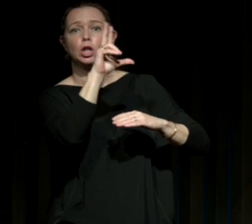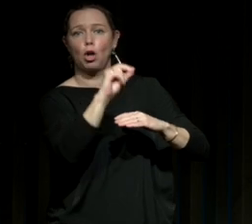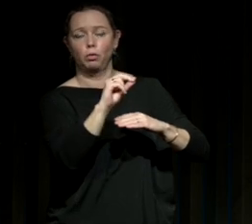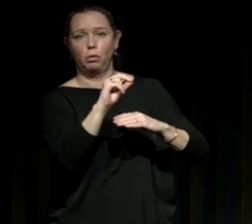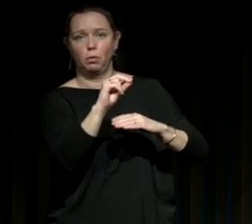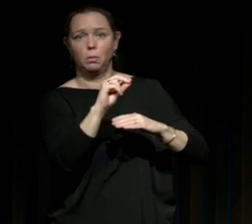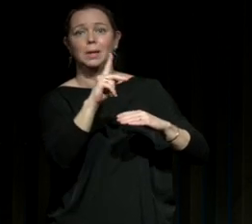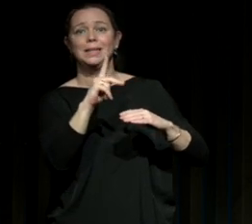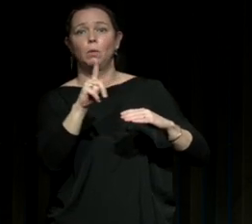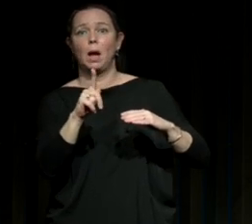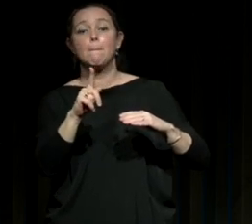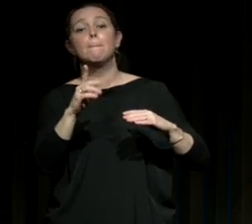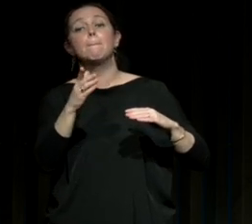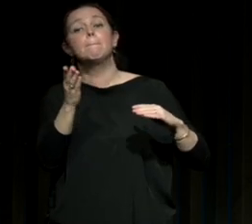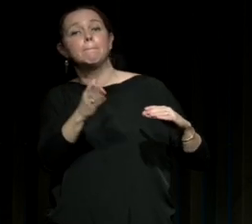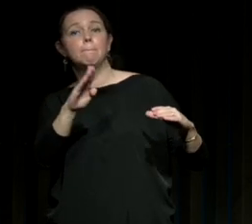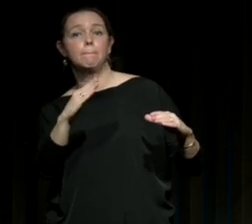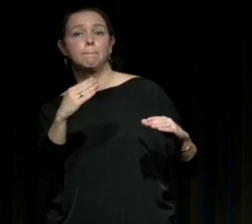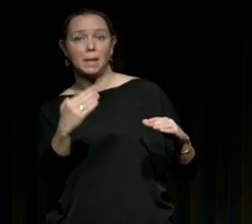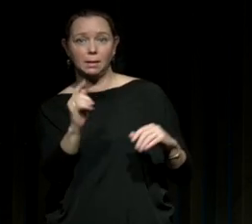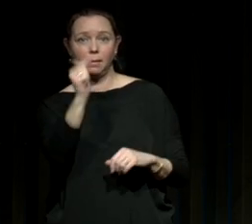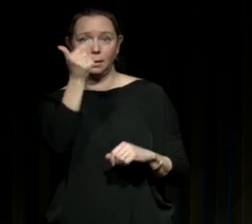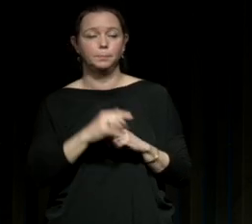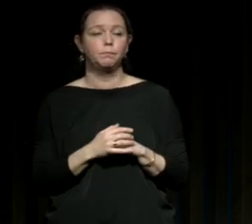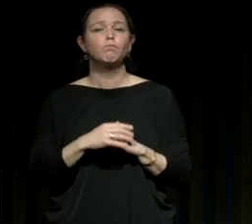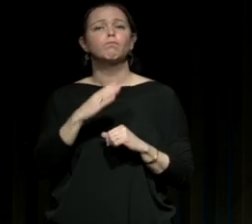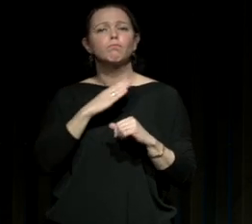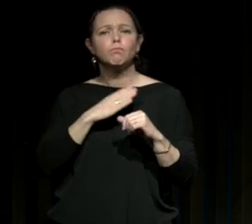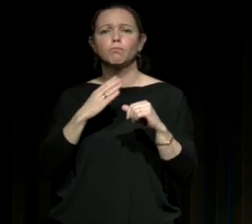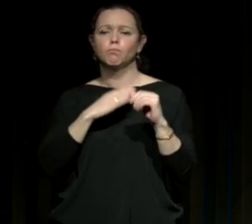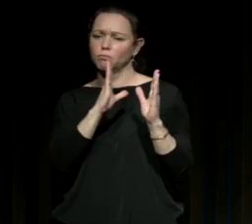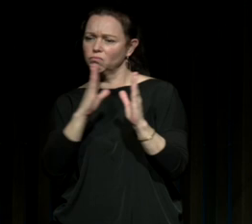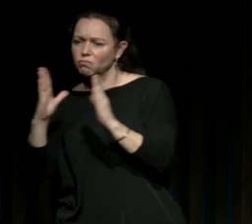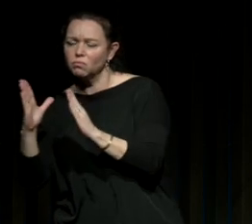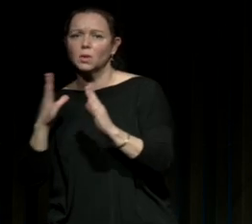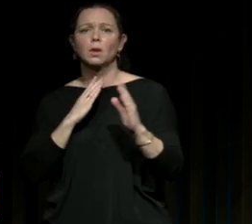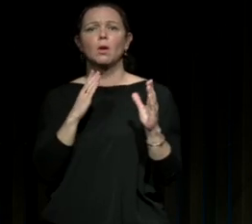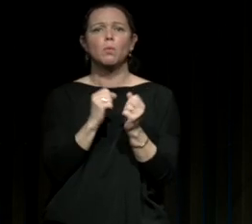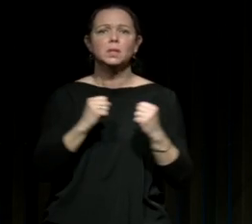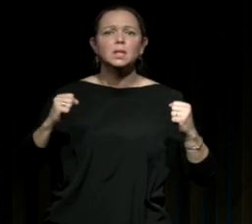carré et on a même des classifications obésité de gradins obésité de grade 2 obésité de grade